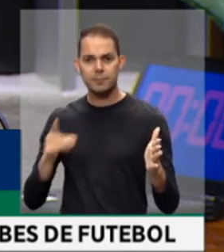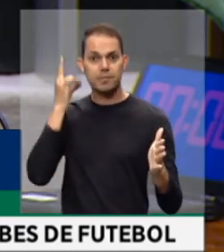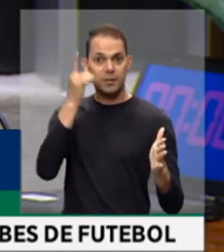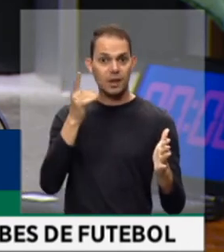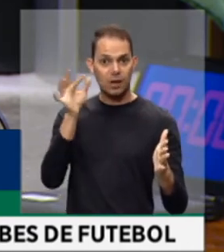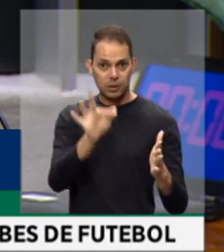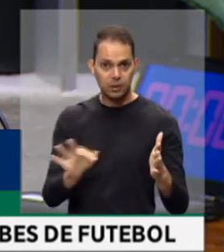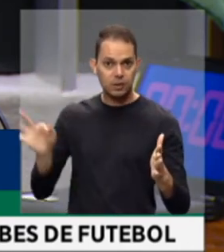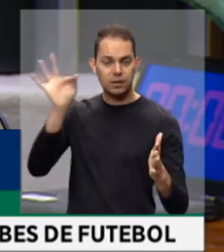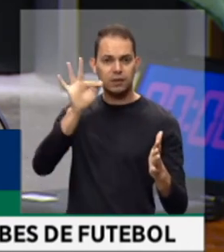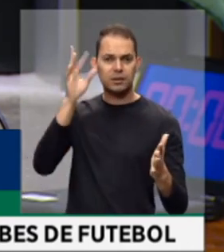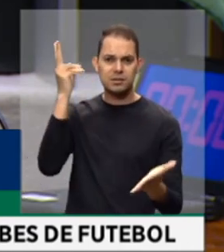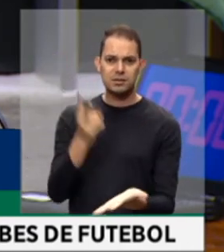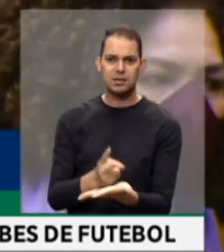QUE ME COMOVE E QUE ME HONRA